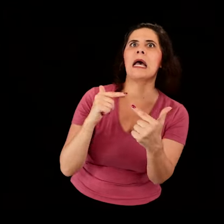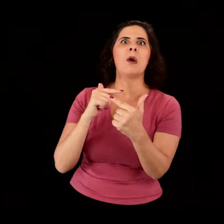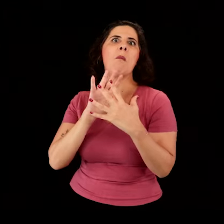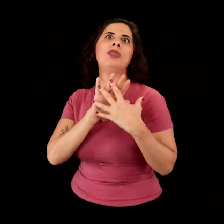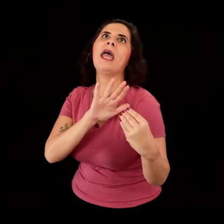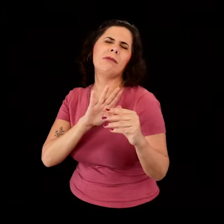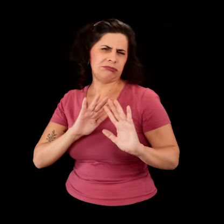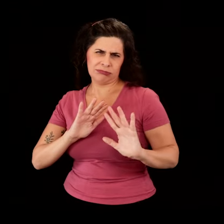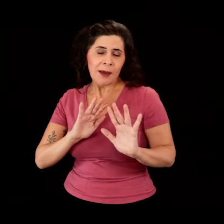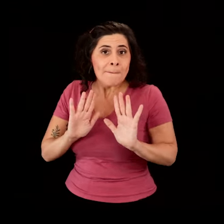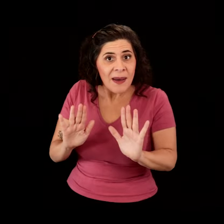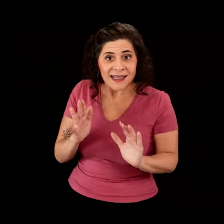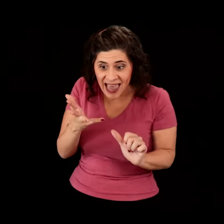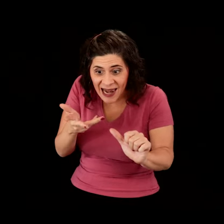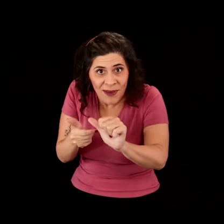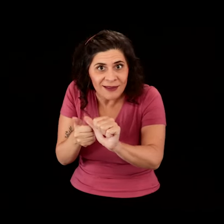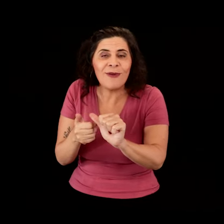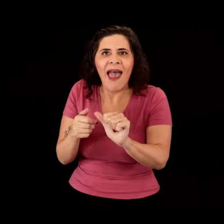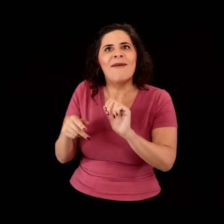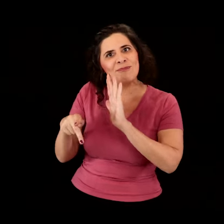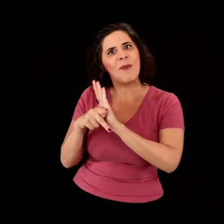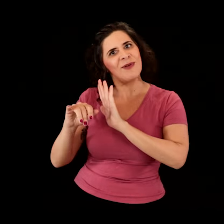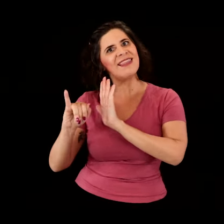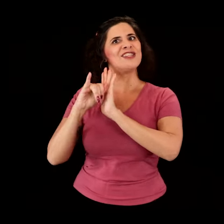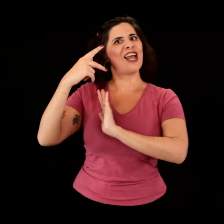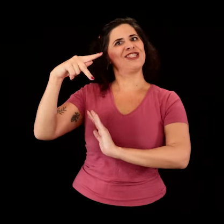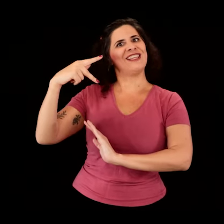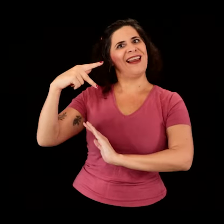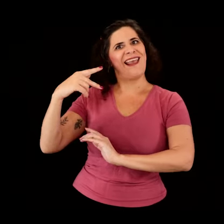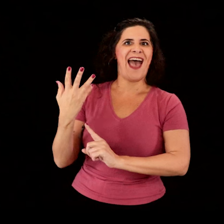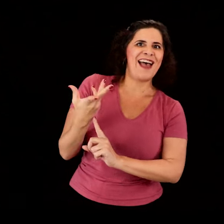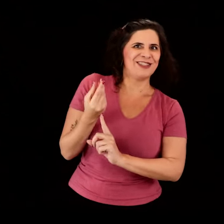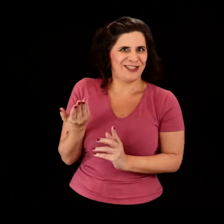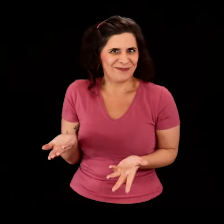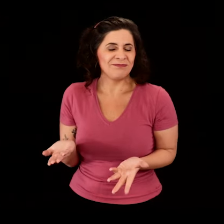Esses elementos dão a própria identidade do trabalho dele. Achamos que era uma maneira criativa...